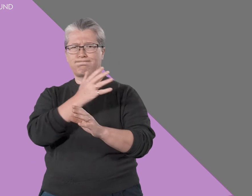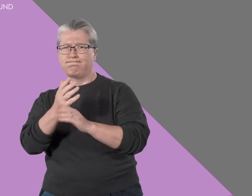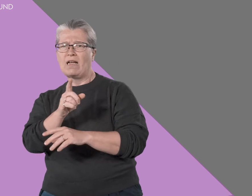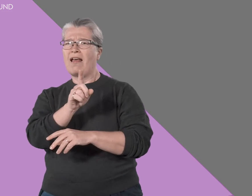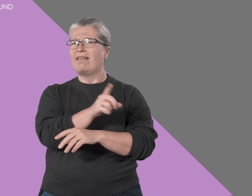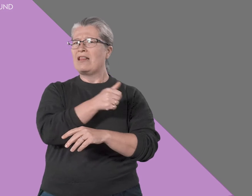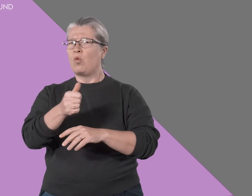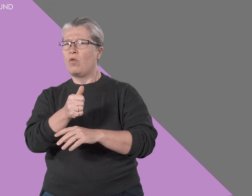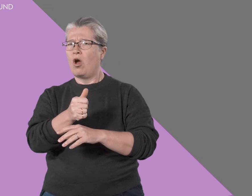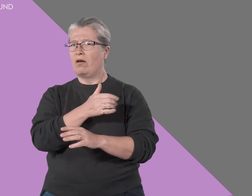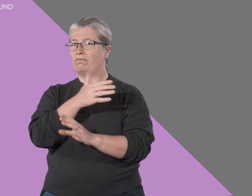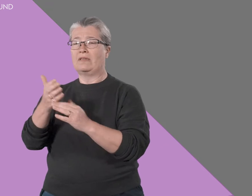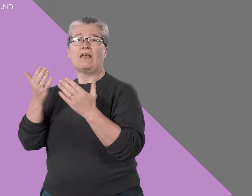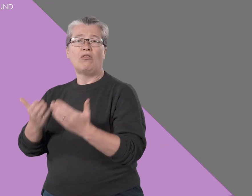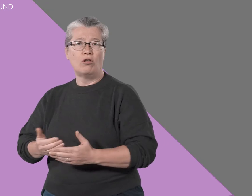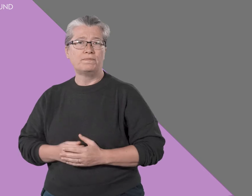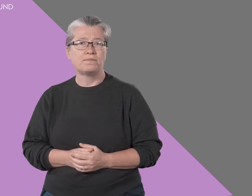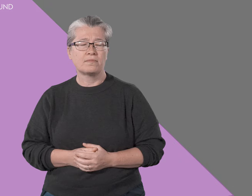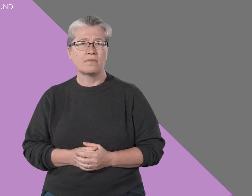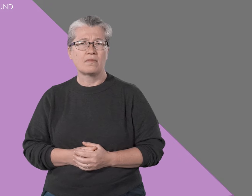för i Finland på 1900-talet och fram tills i dag.